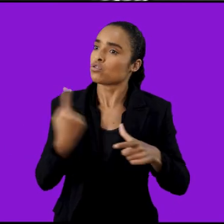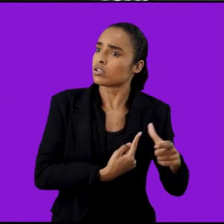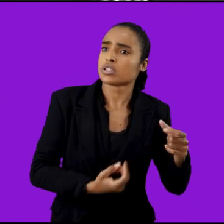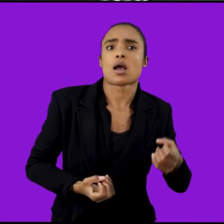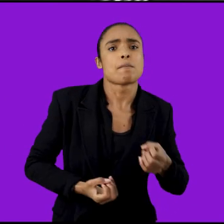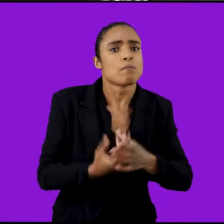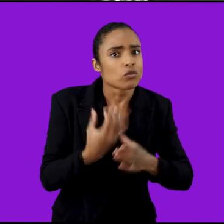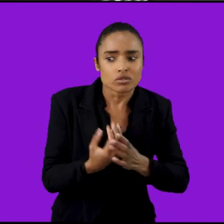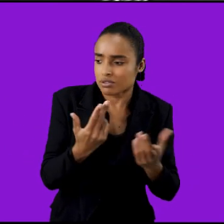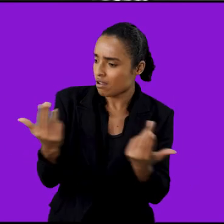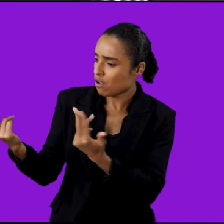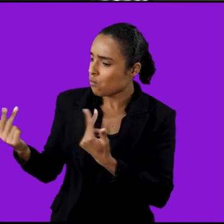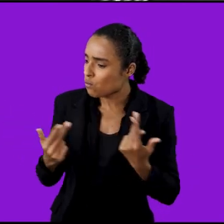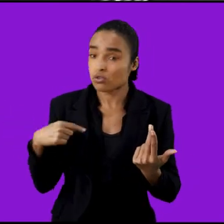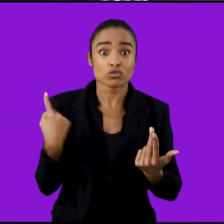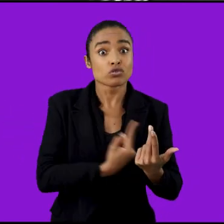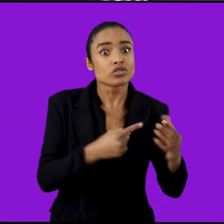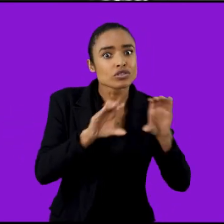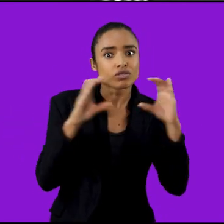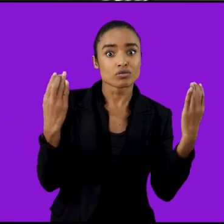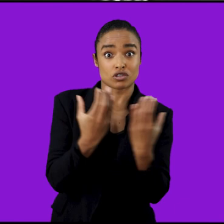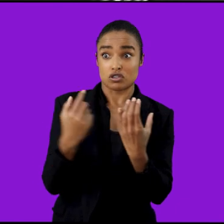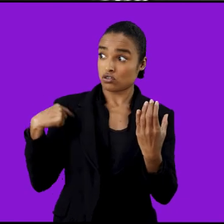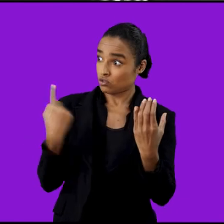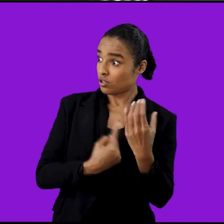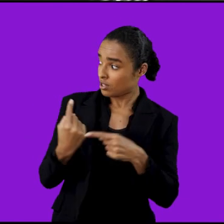performar muito parecido, porque a gente vem dessa diáspora…